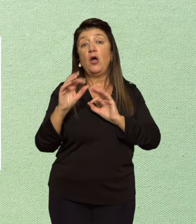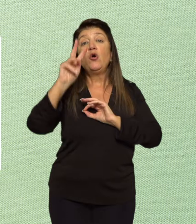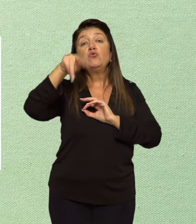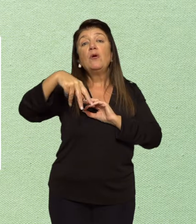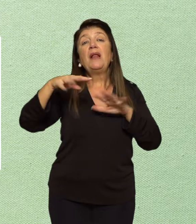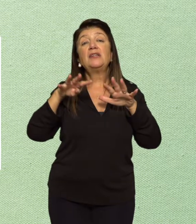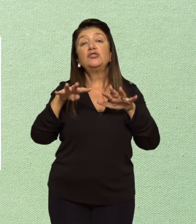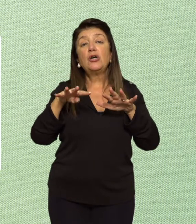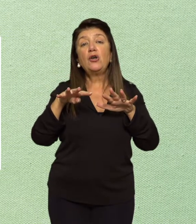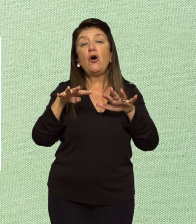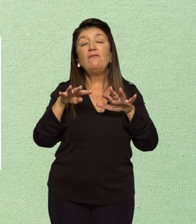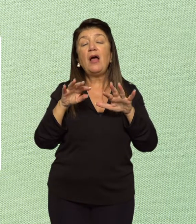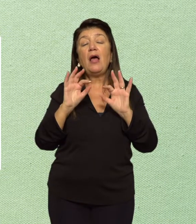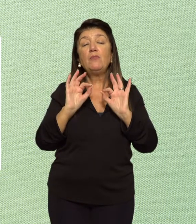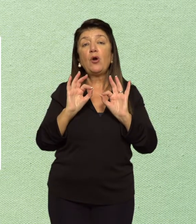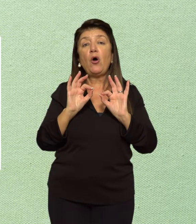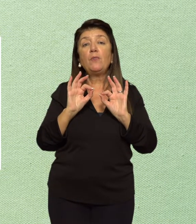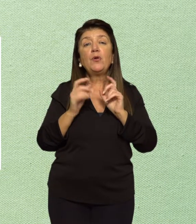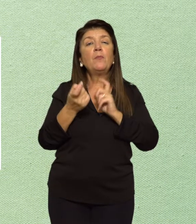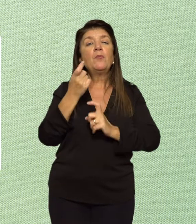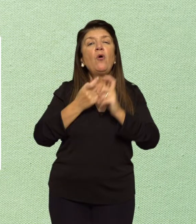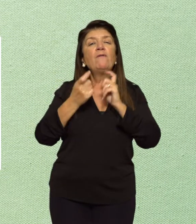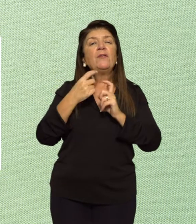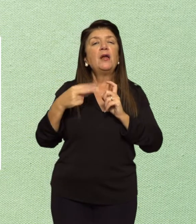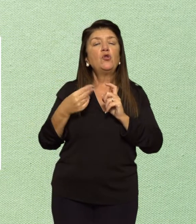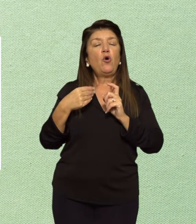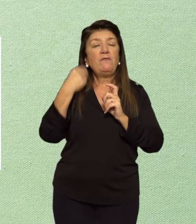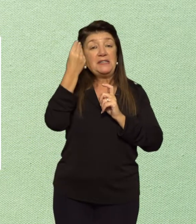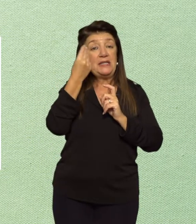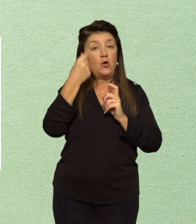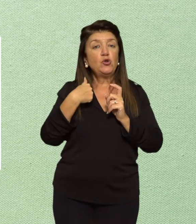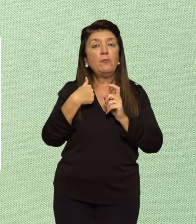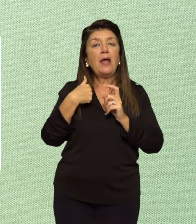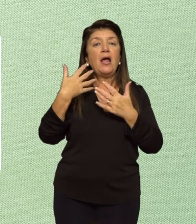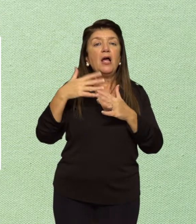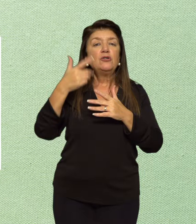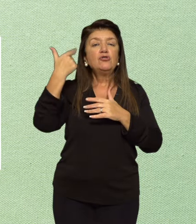secondo me un po' dalla narrazione che viene fatta nei media della violenza di genere, come